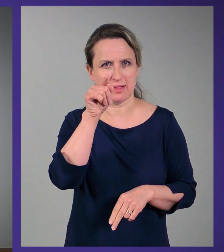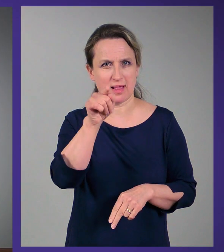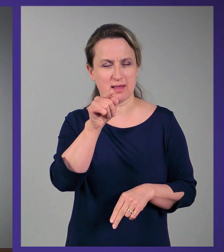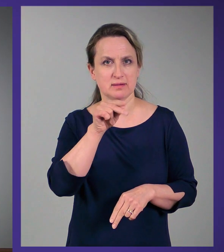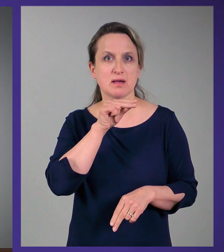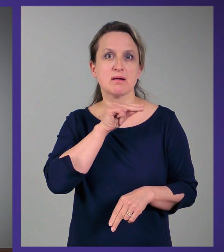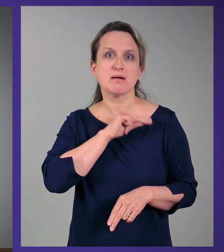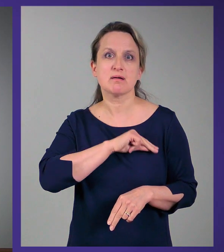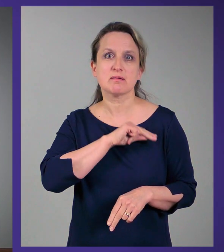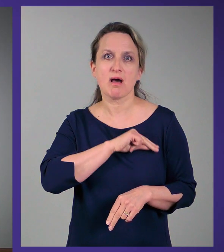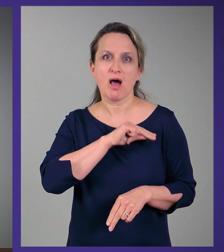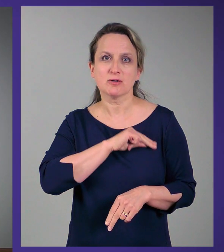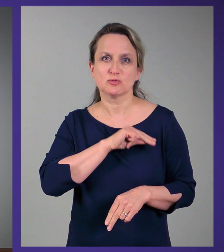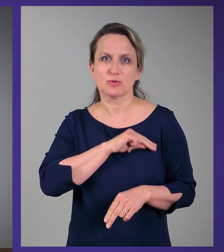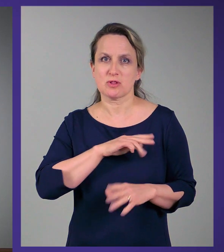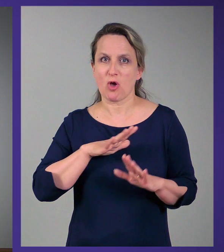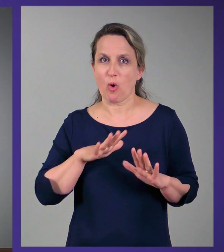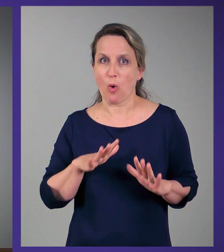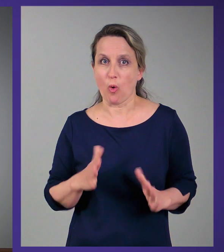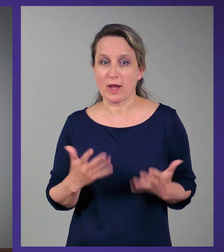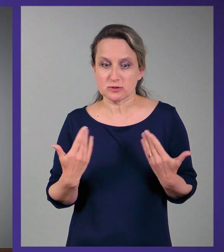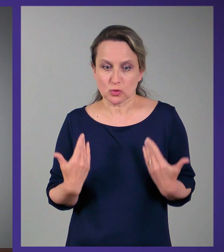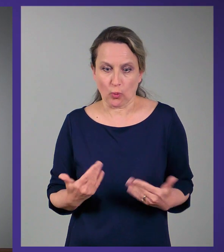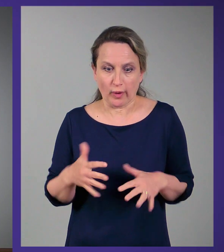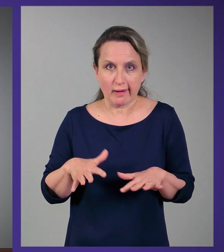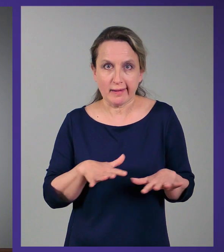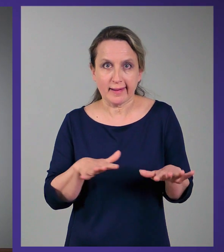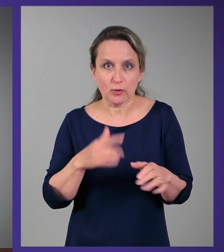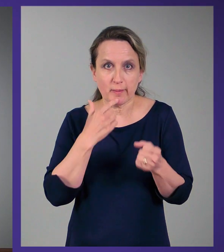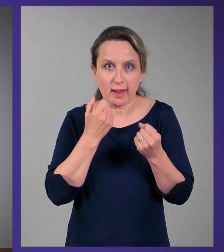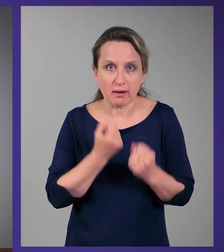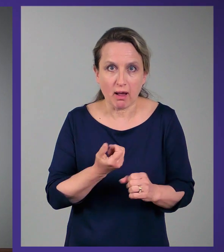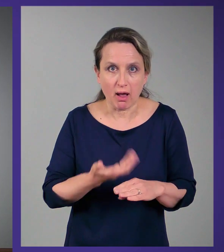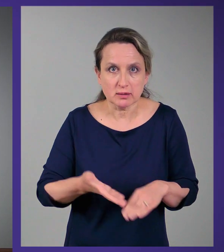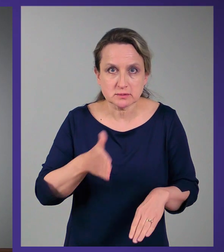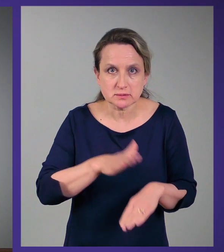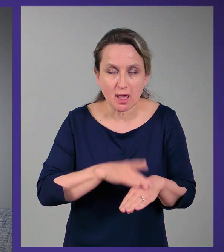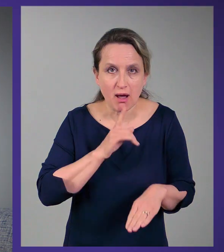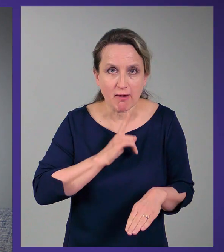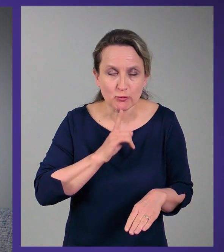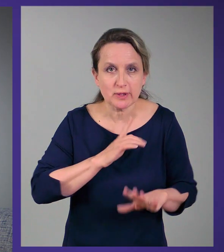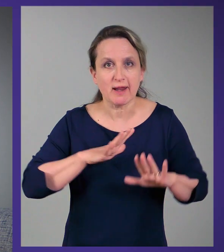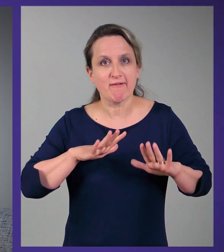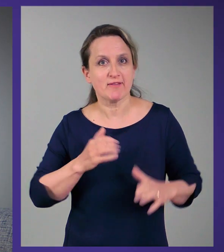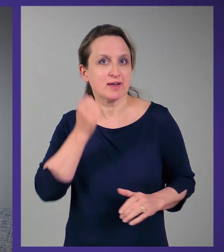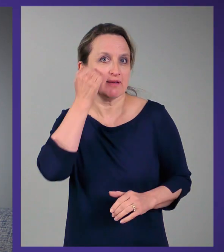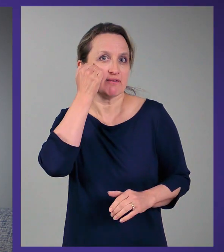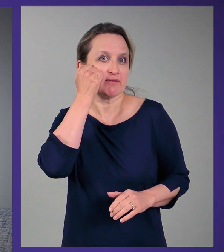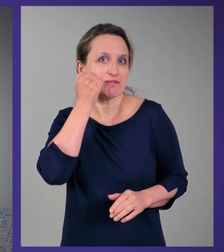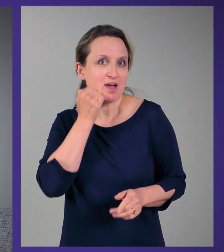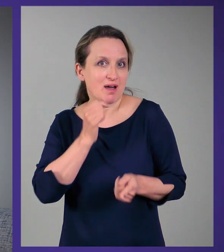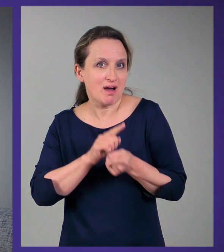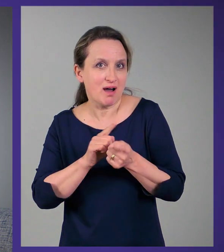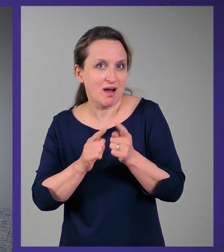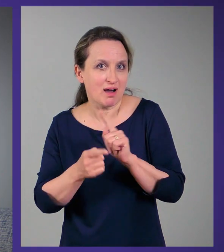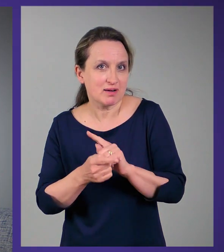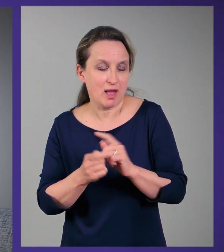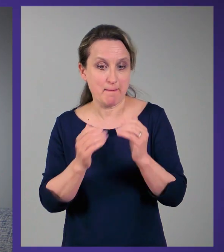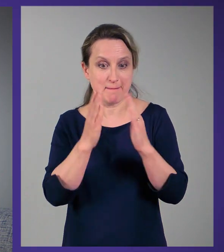kasutada ajutise liikumisraskuse korral või siis, kui sa oled eakas. Sisenemine majja peab olema takistustevaba.